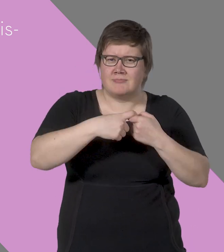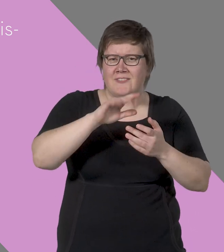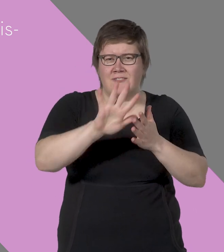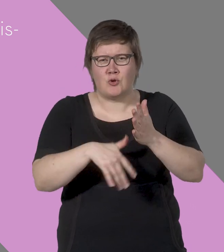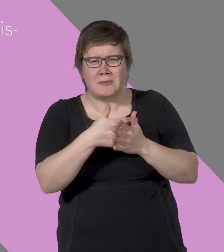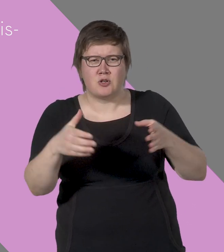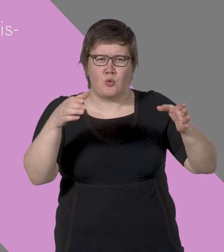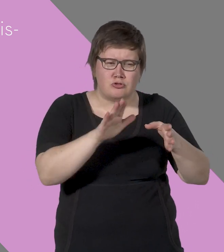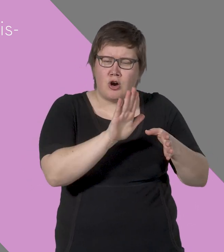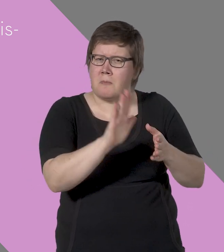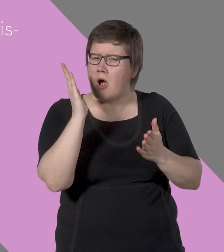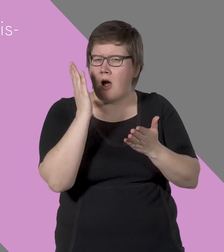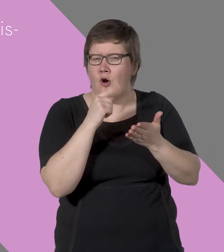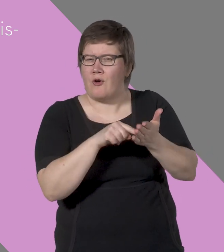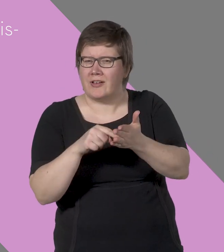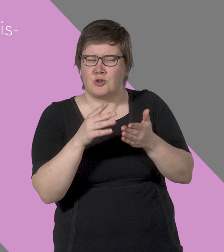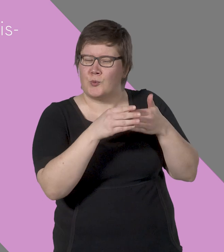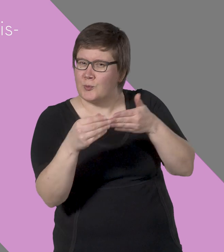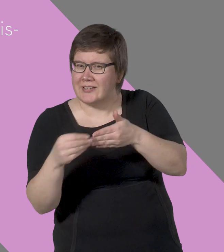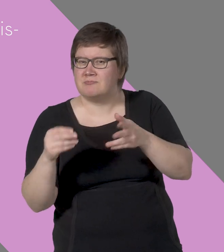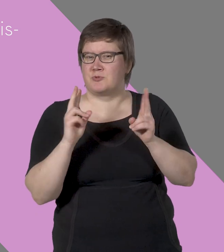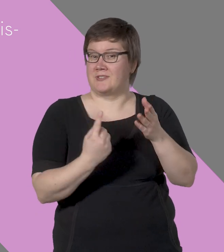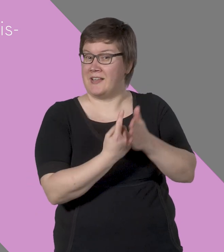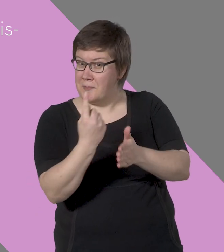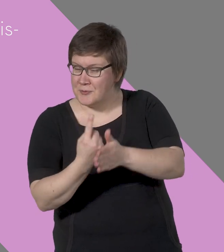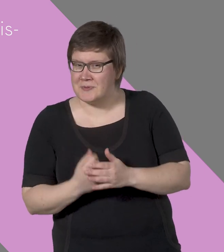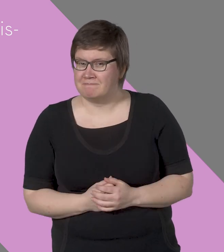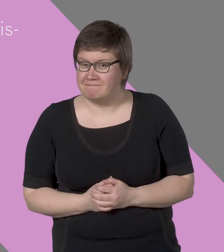viittomakielisen yhteisön ajankohtaisista uutisista ja tapahtumista.